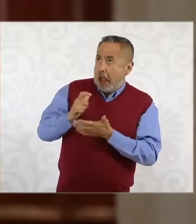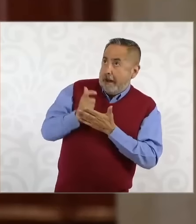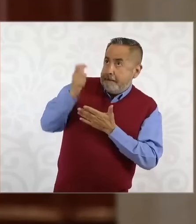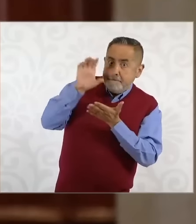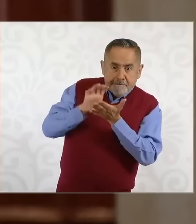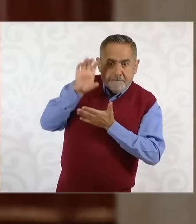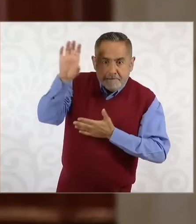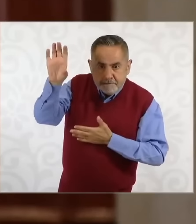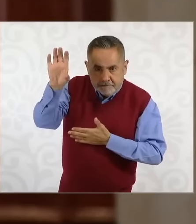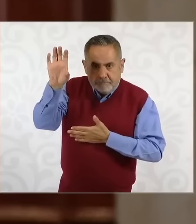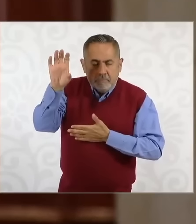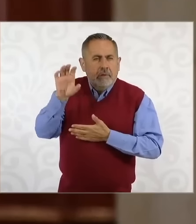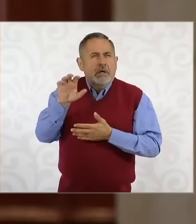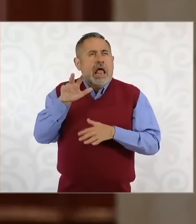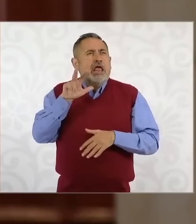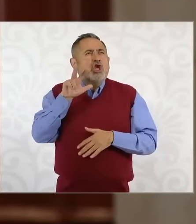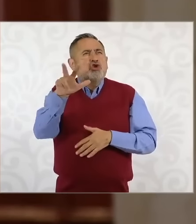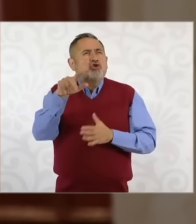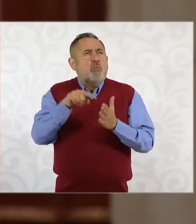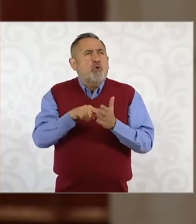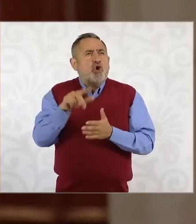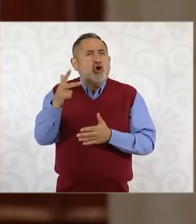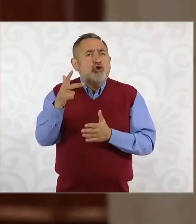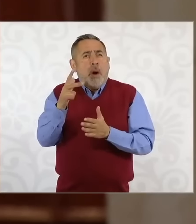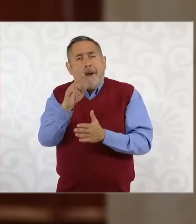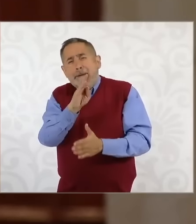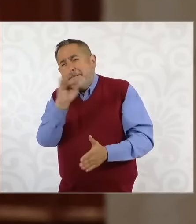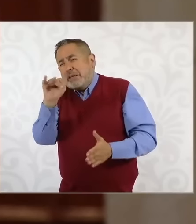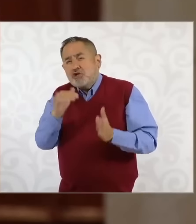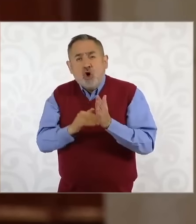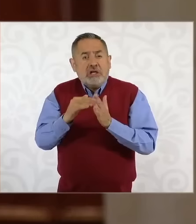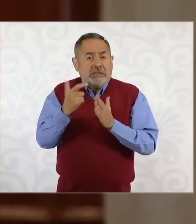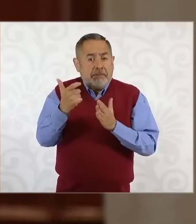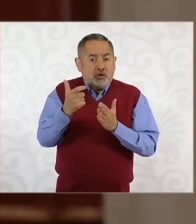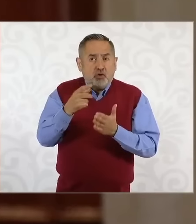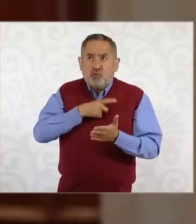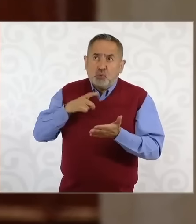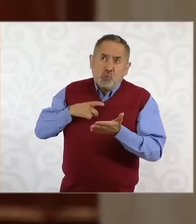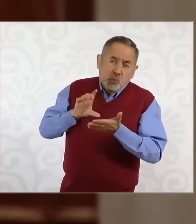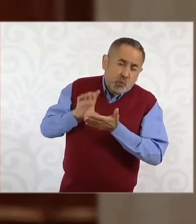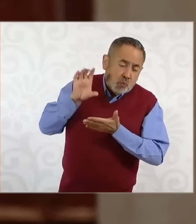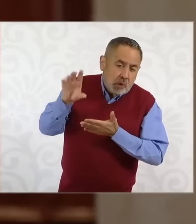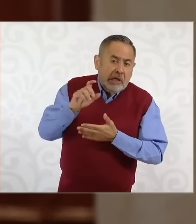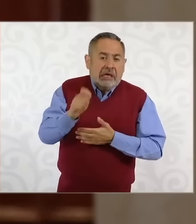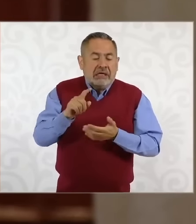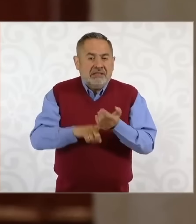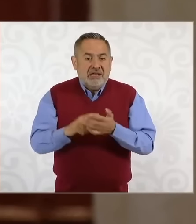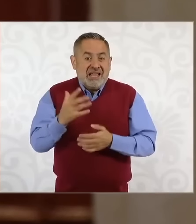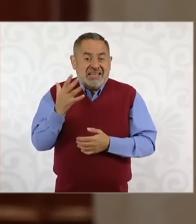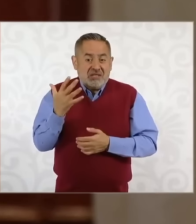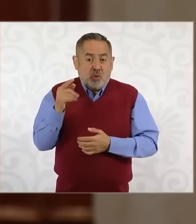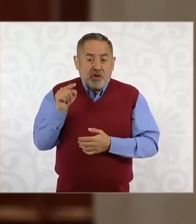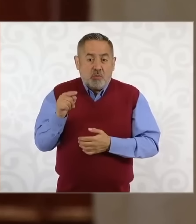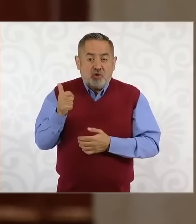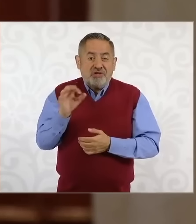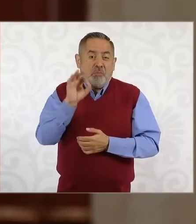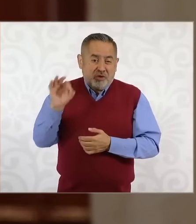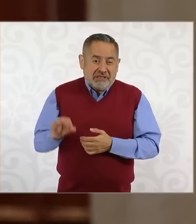que según esto es de 18.8 billones de pesos, representa el 50.6% 6% del producto interno